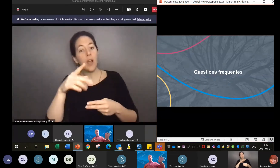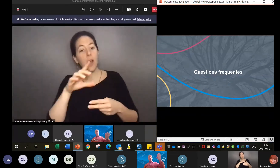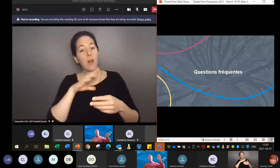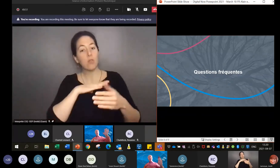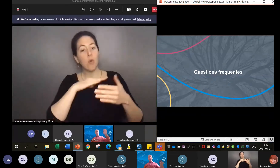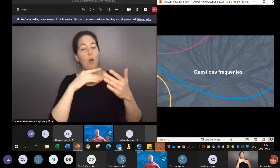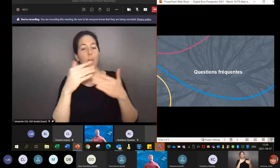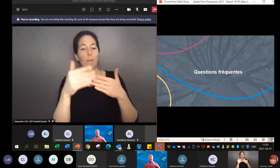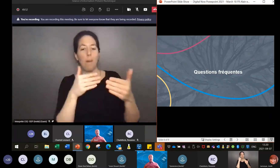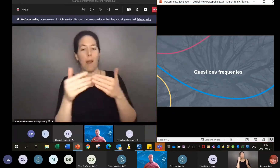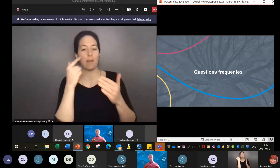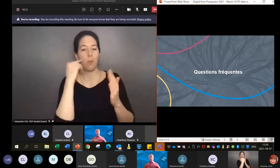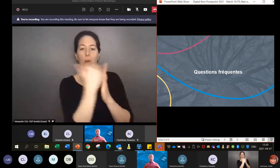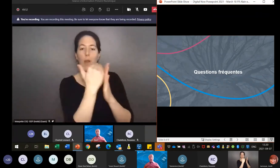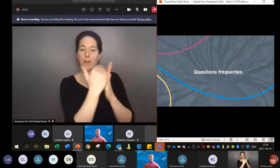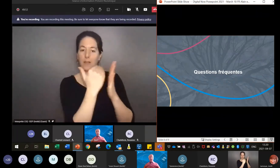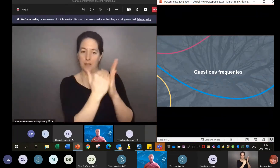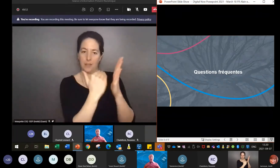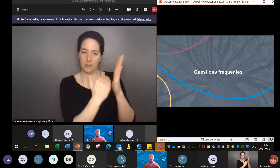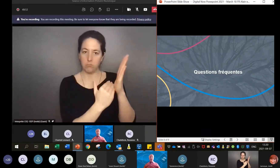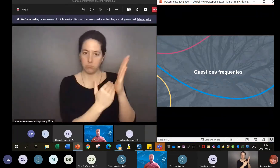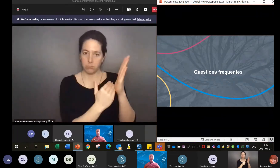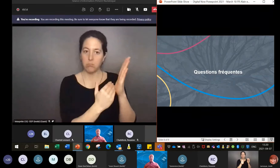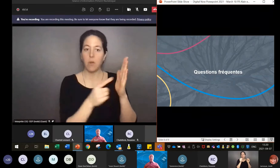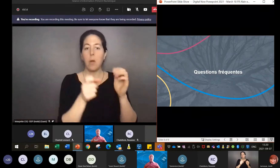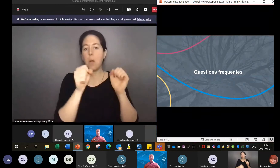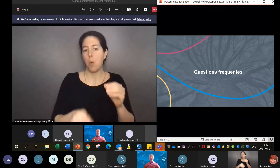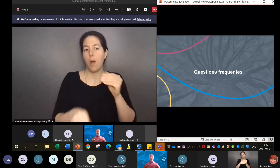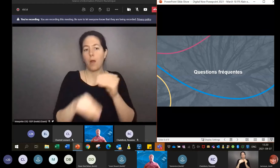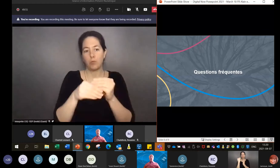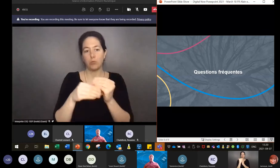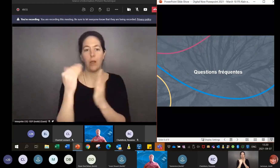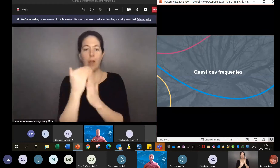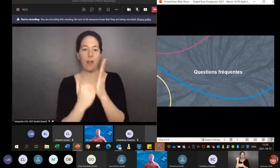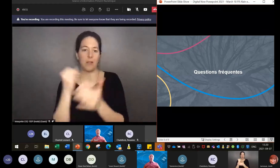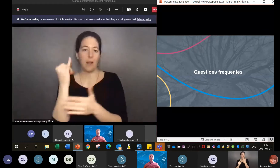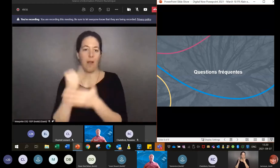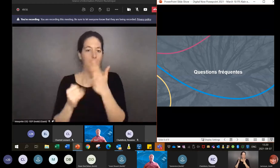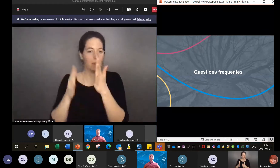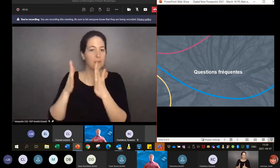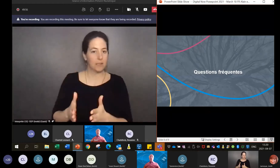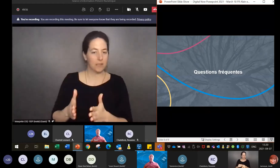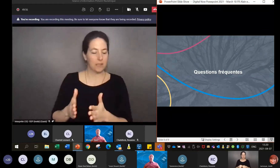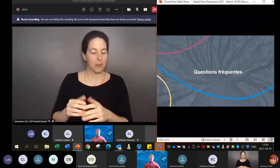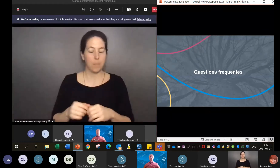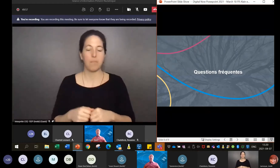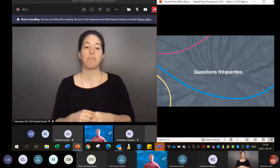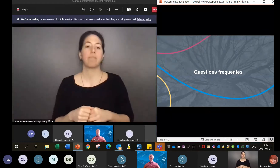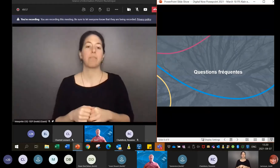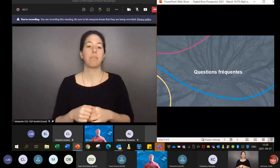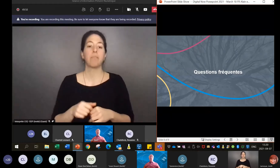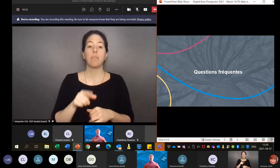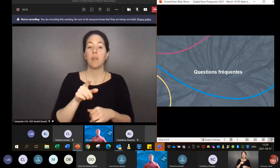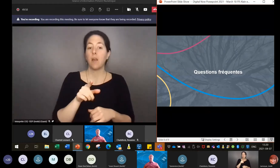Vous pourrez aussi ajouter des listes d’artistes. Bien que vous n’ayez pas